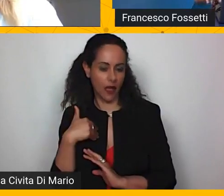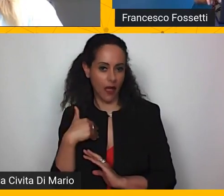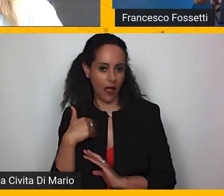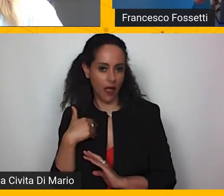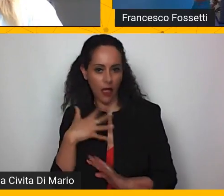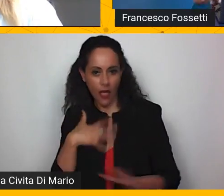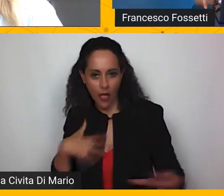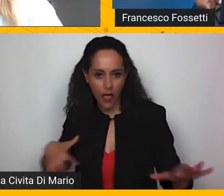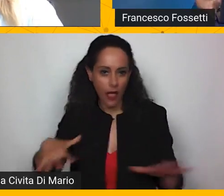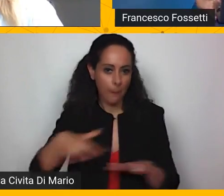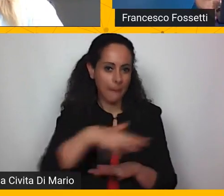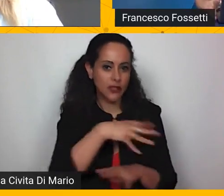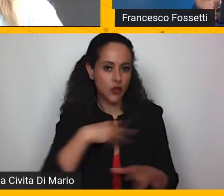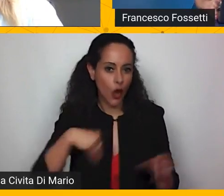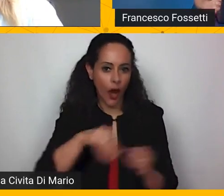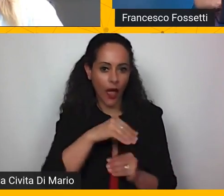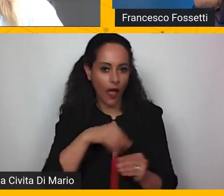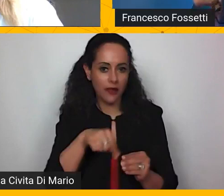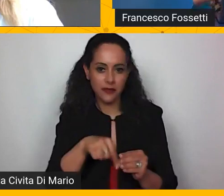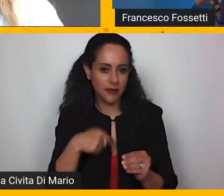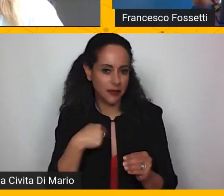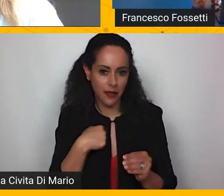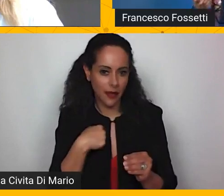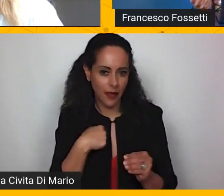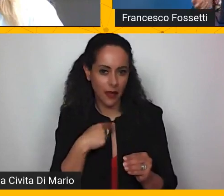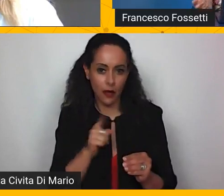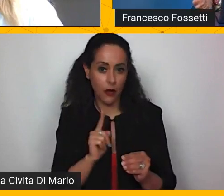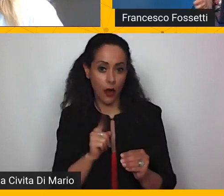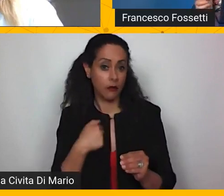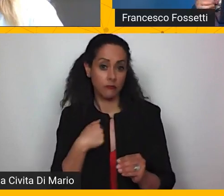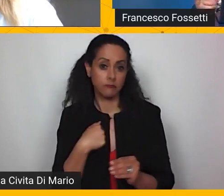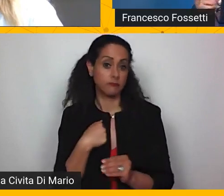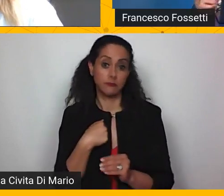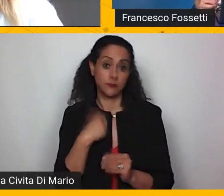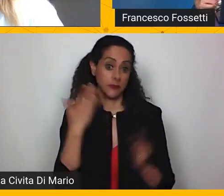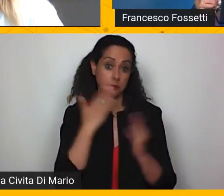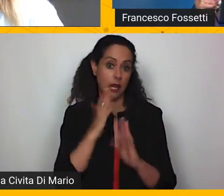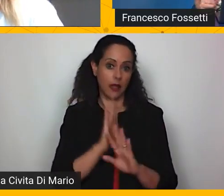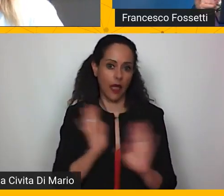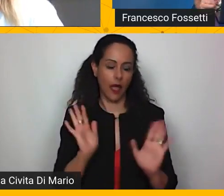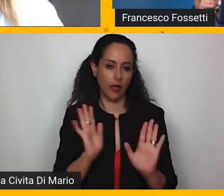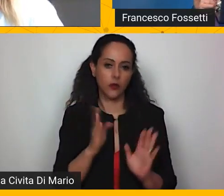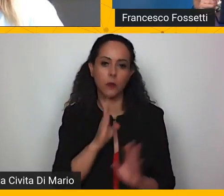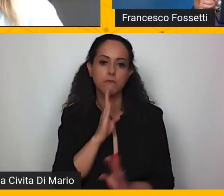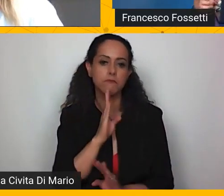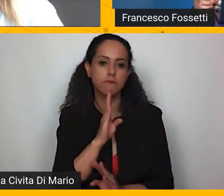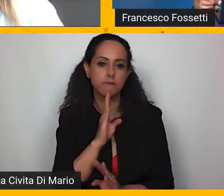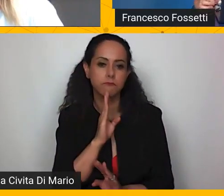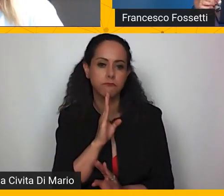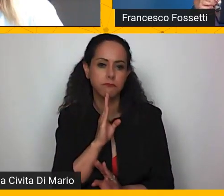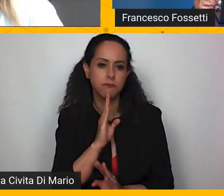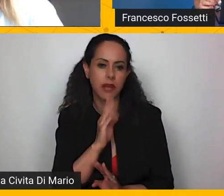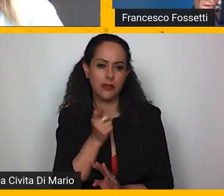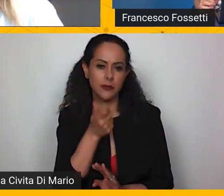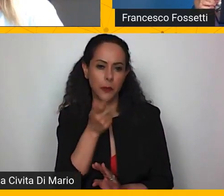possa mescolarsi un po' anche con questi prodotti è la cosa